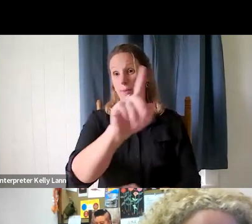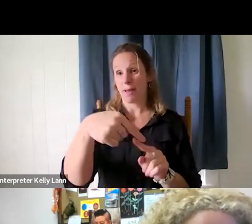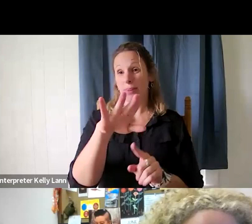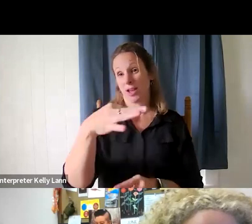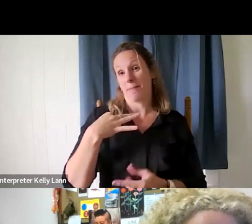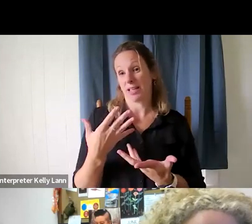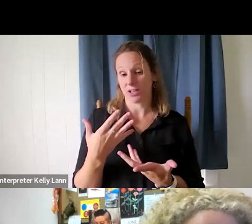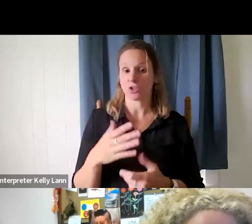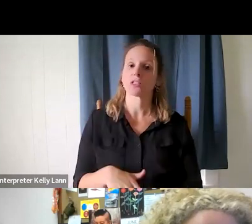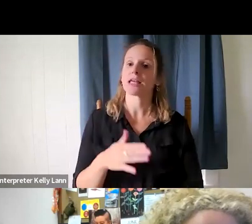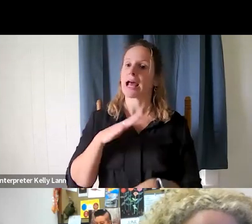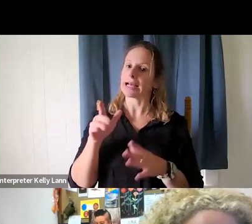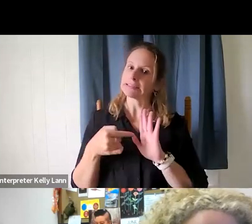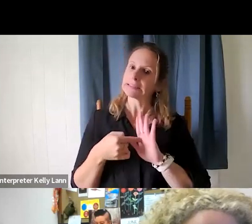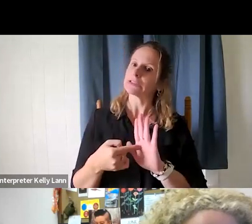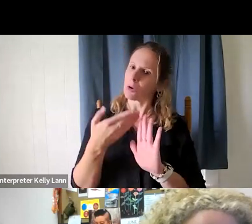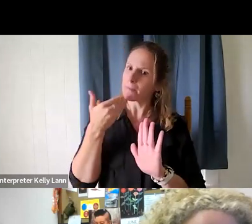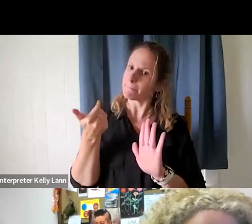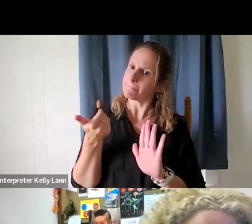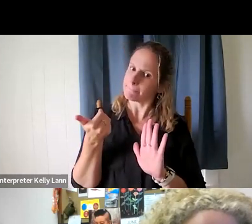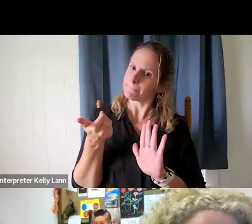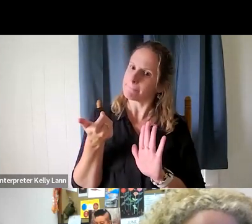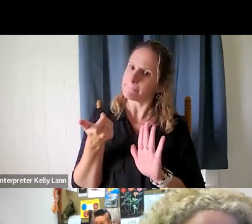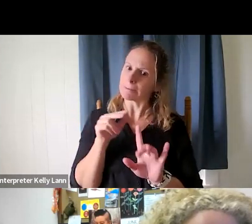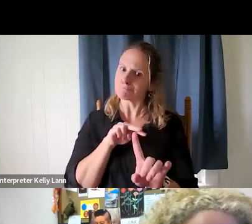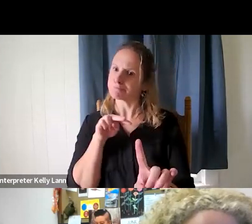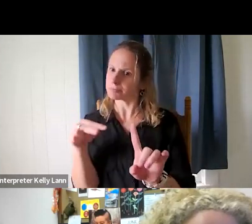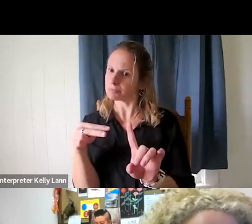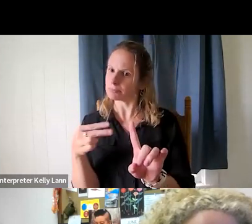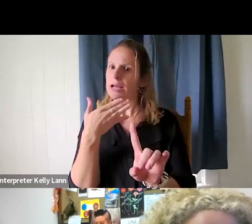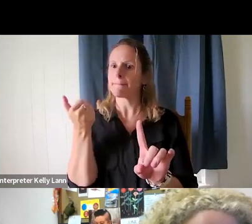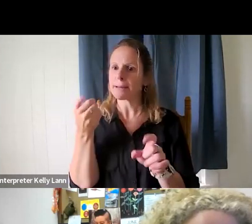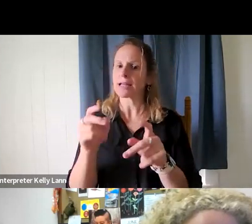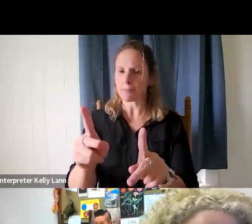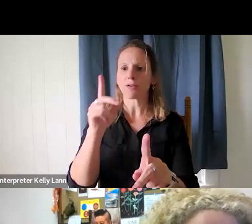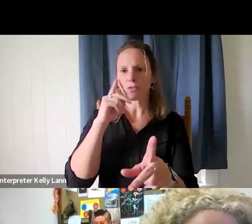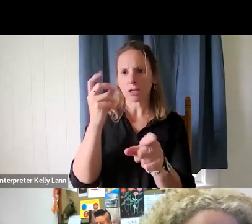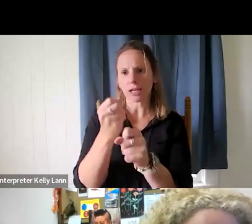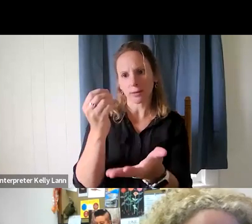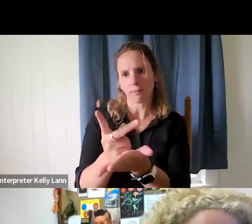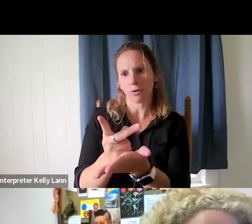y sepan que yo las presento de la mejor manera posible para que tengan más posibilidades de que les aprueben las prestaciones.